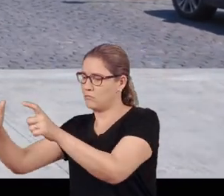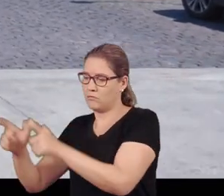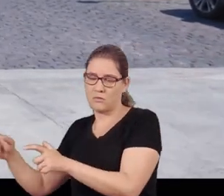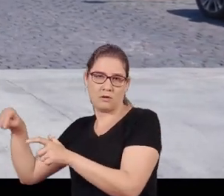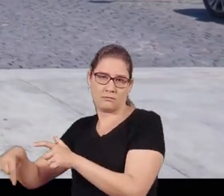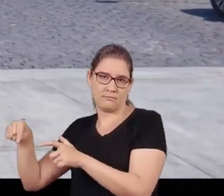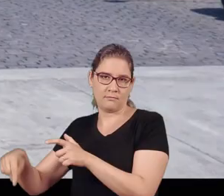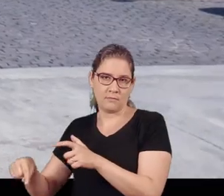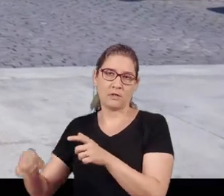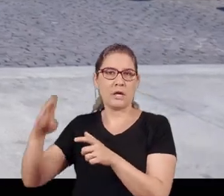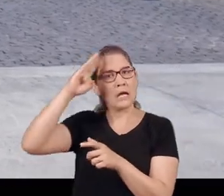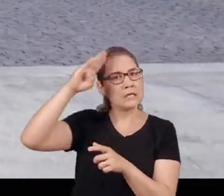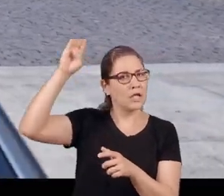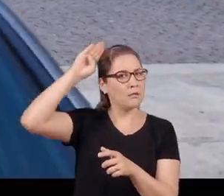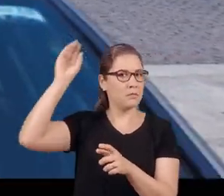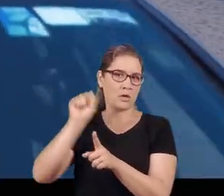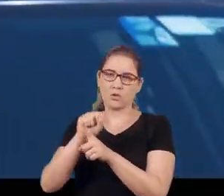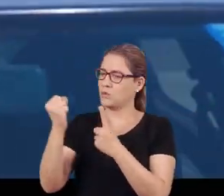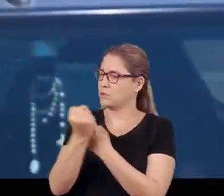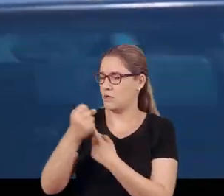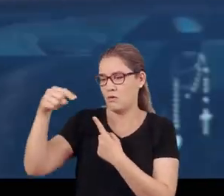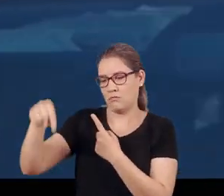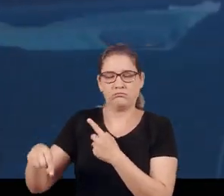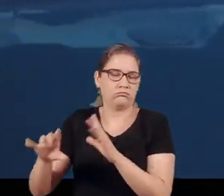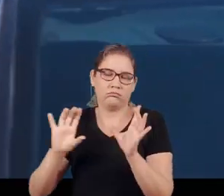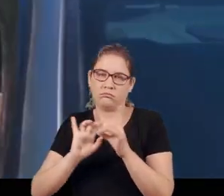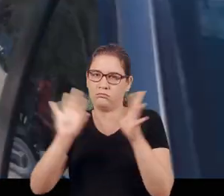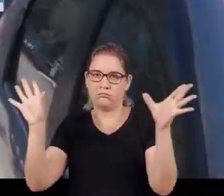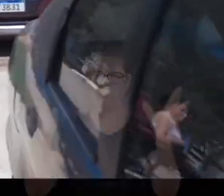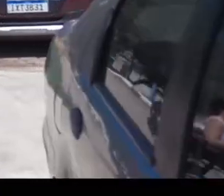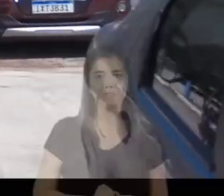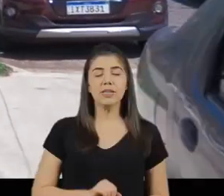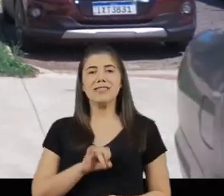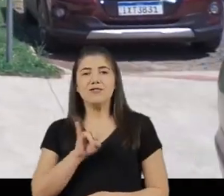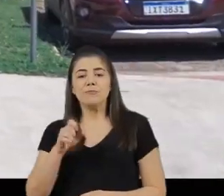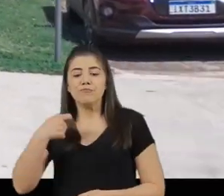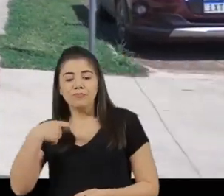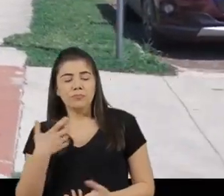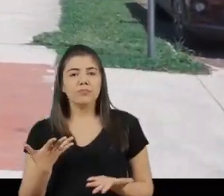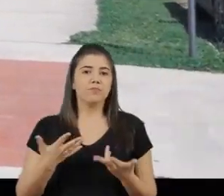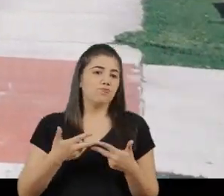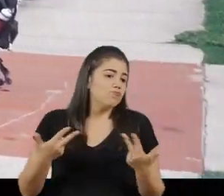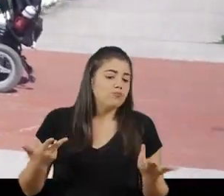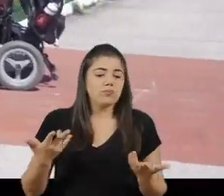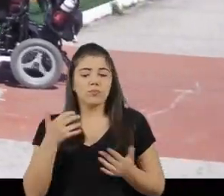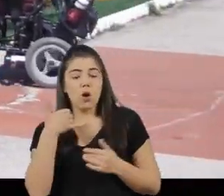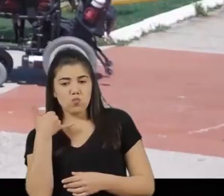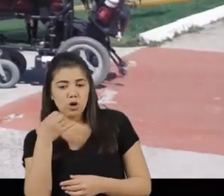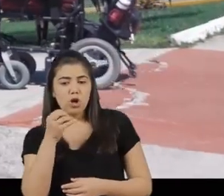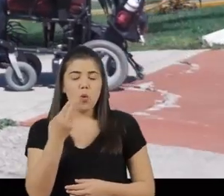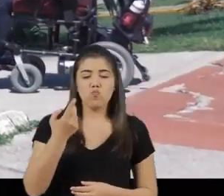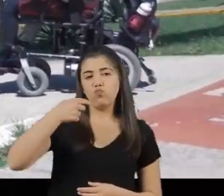sejam elas acadêmicas, sociais, dentro da nossa instituição. Sempre eu procuro a